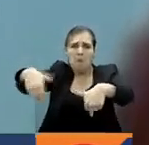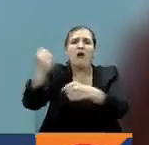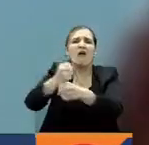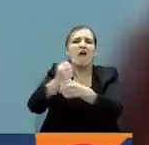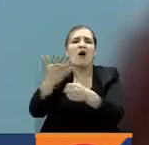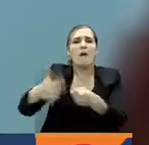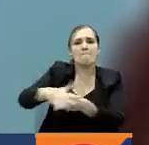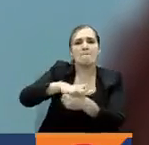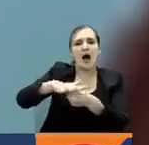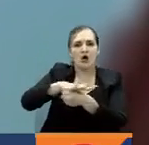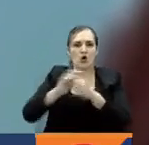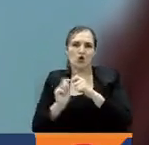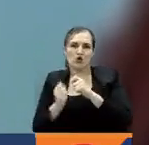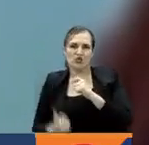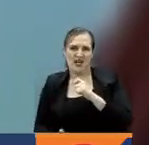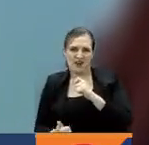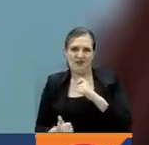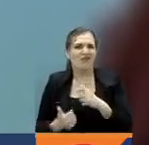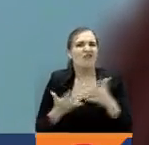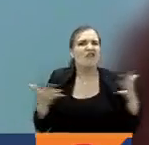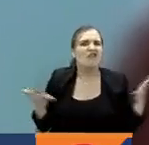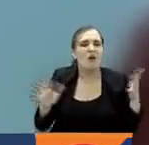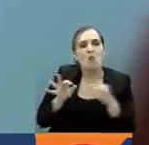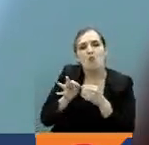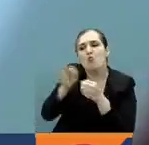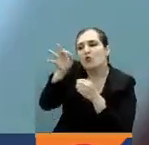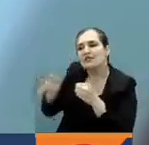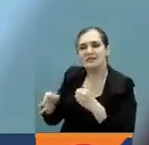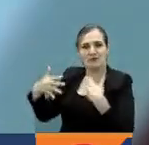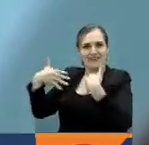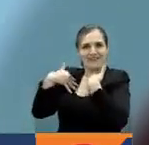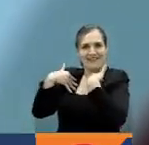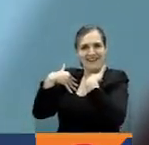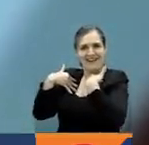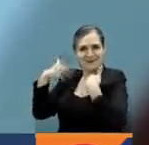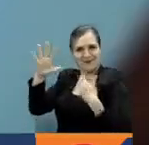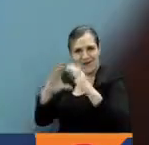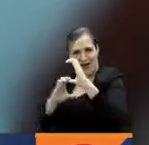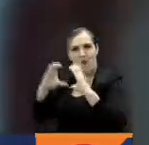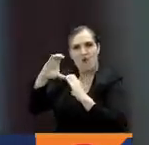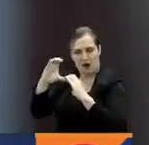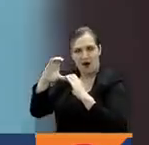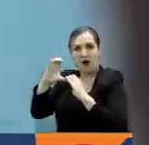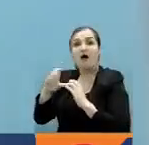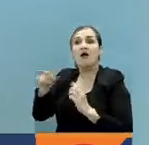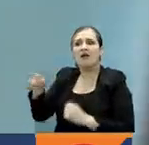POLICíAS QUE REAL PATRULLAJE EN EL BARRIO EL